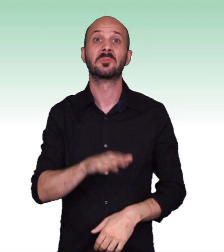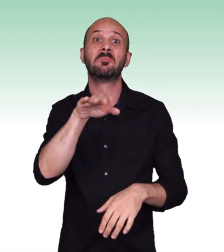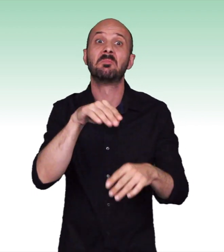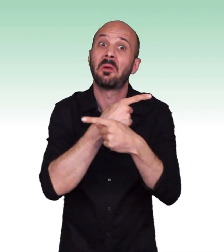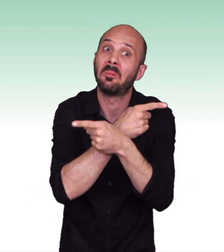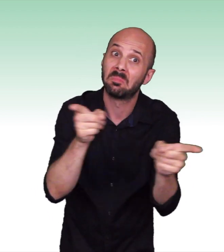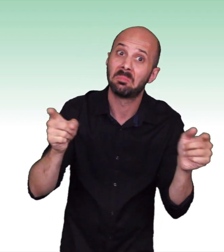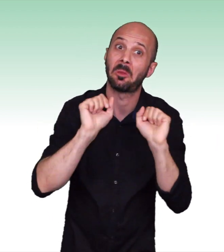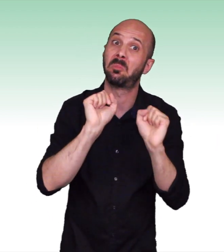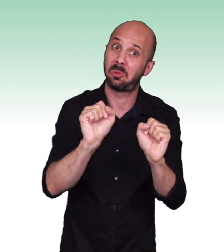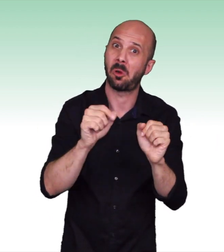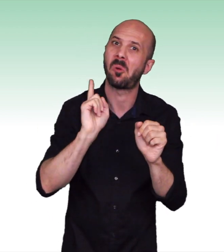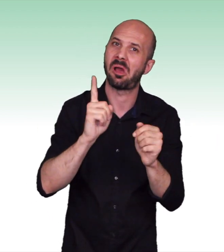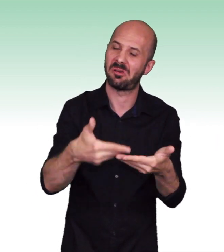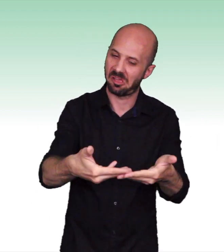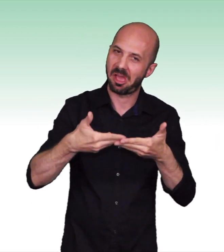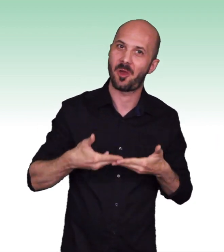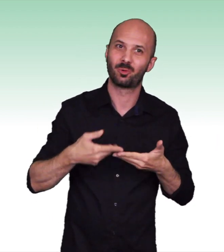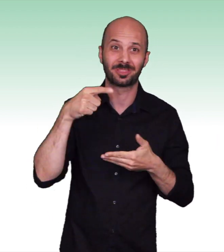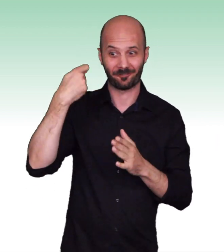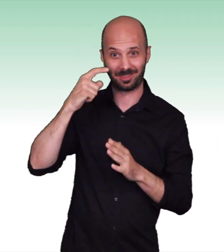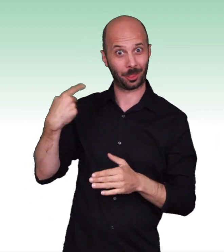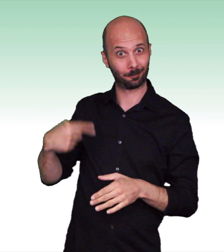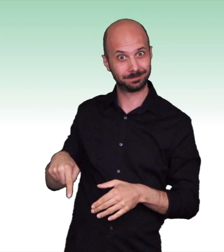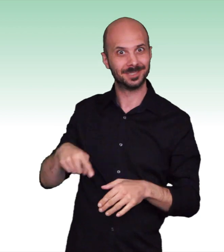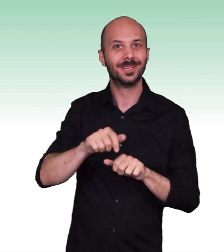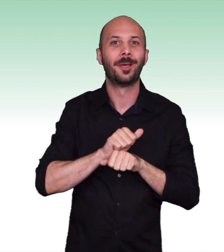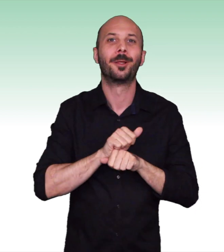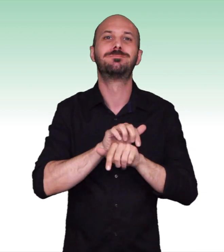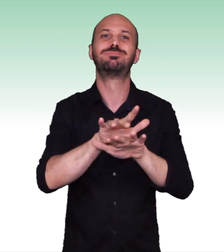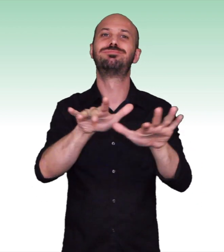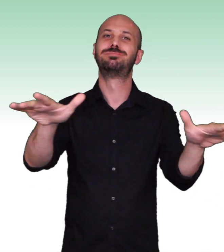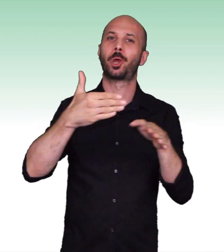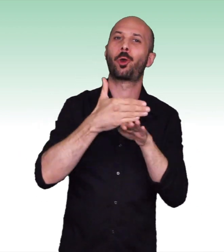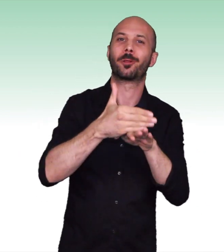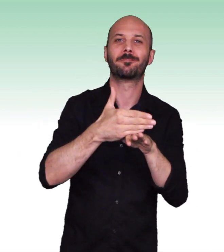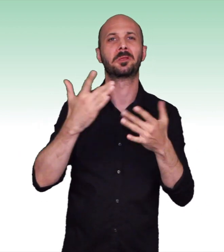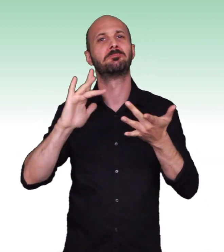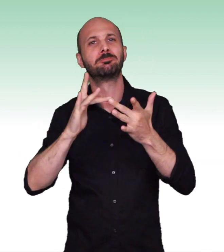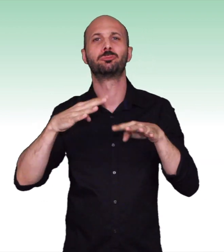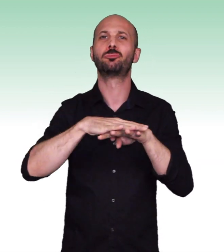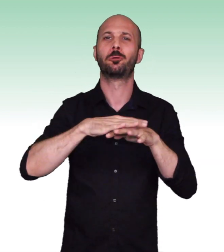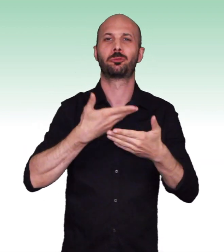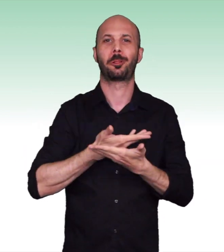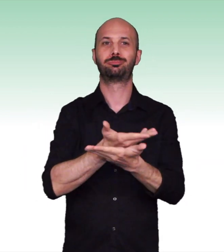Aiutaci a diffondere il nostro messaggio condividendo questo video sui social